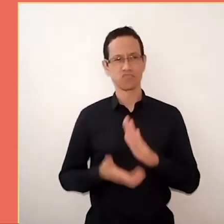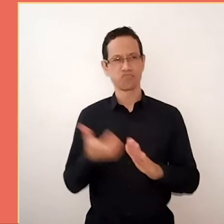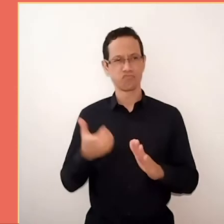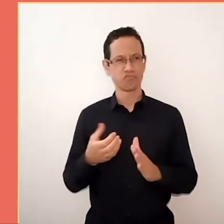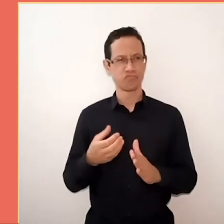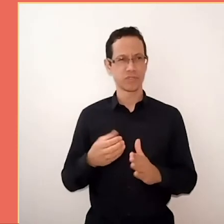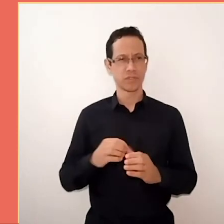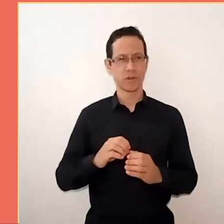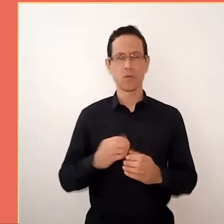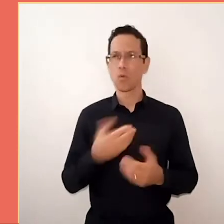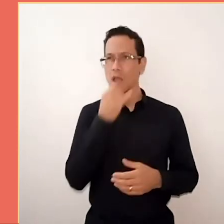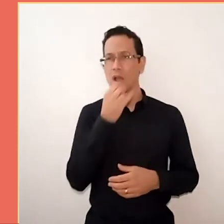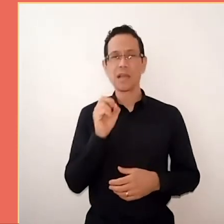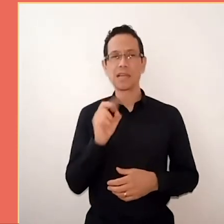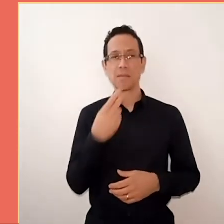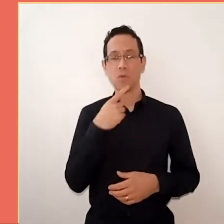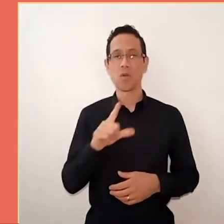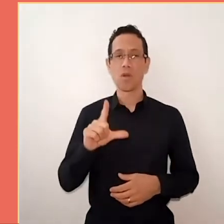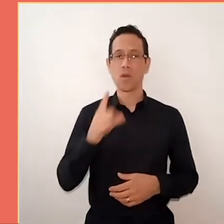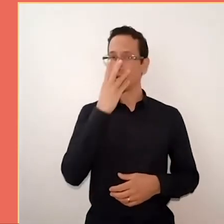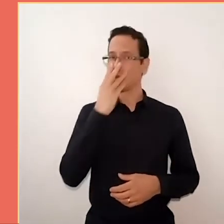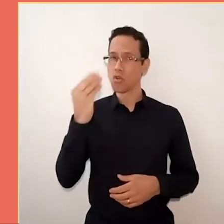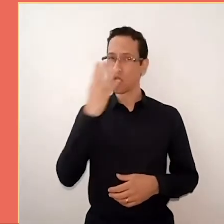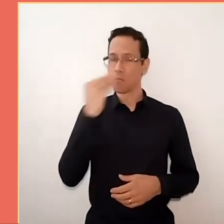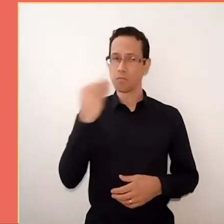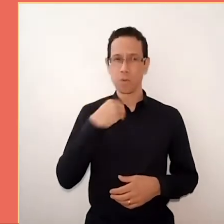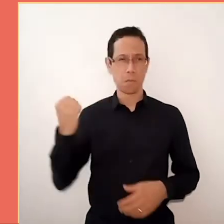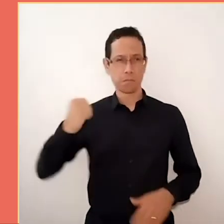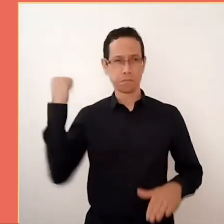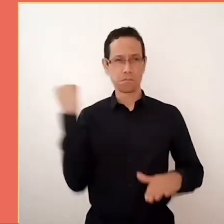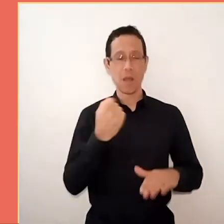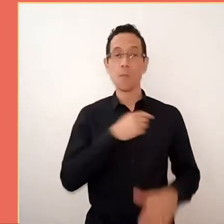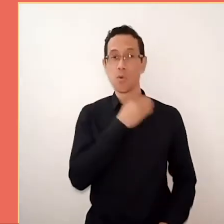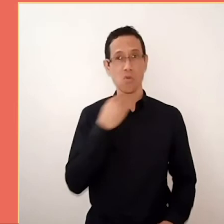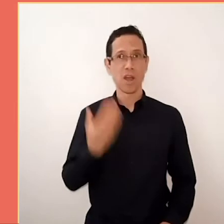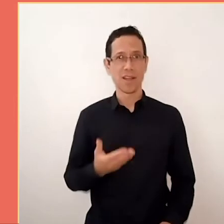o texto maravilhoso que a Marina nos presenteou, não conta pra mim, Marina manda lembranças.